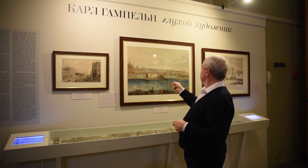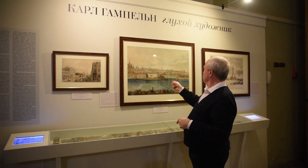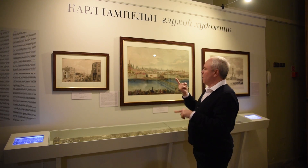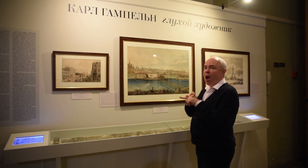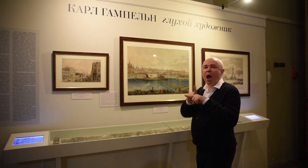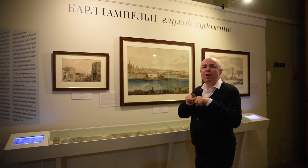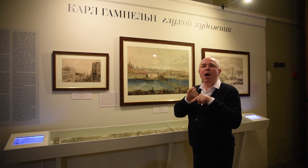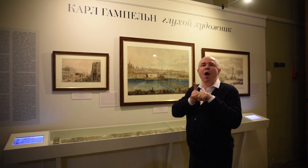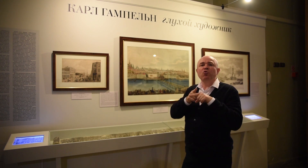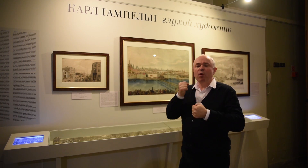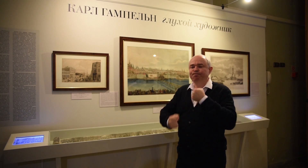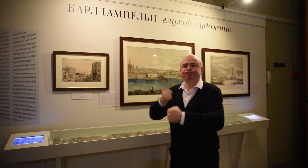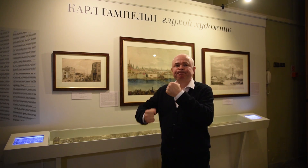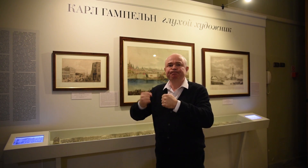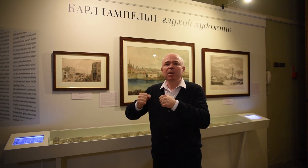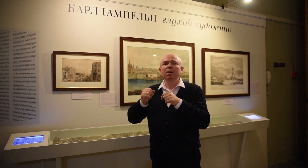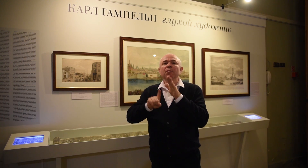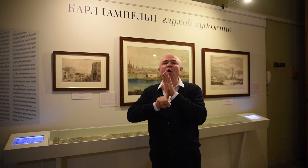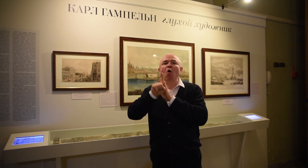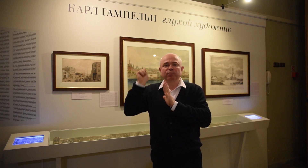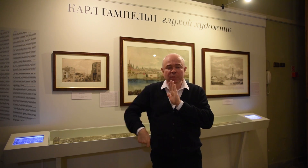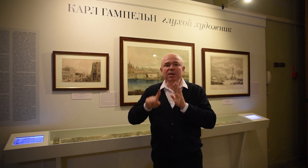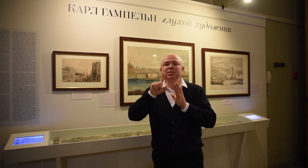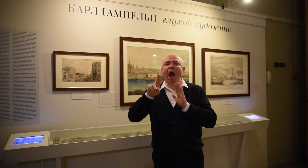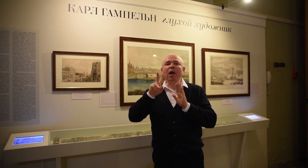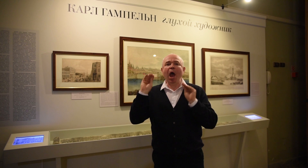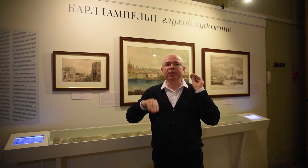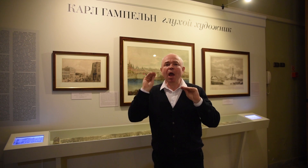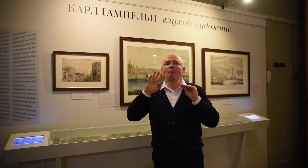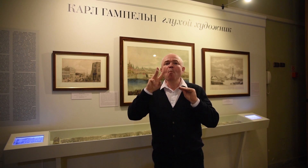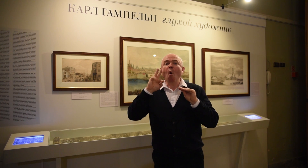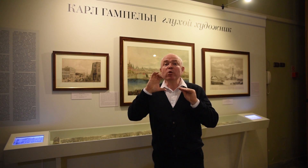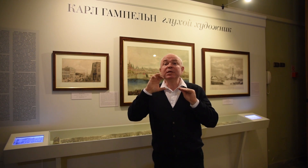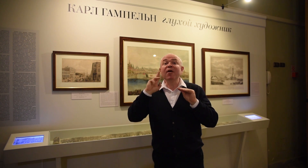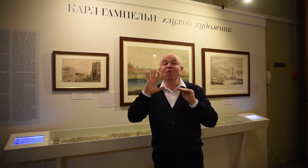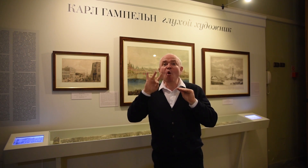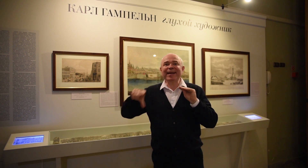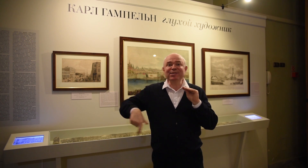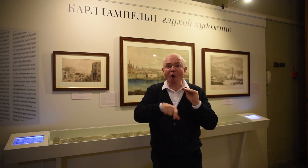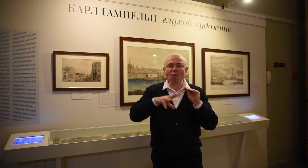Это картина, на которой изображено начало закладки Москворецкого моста.